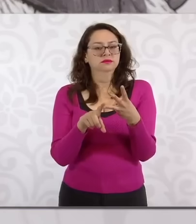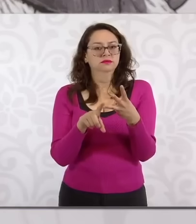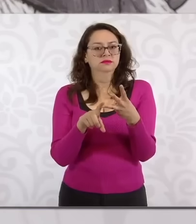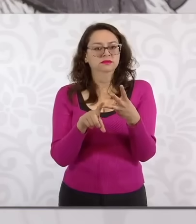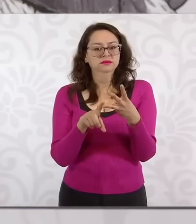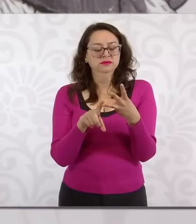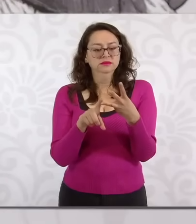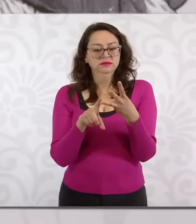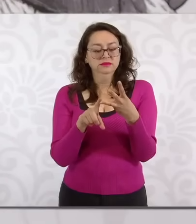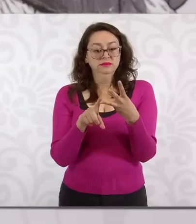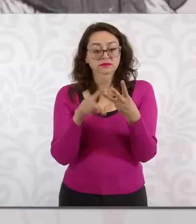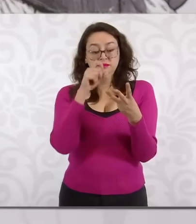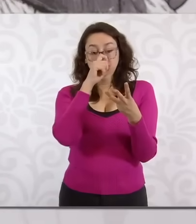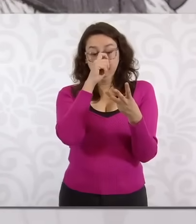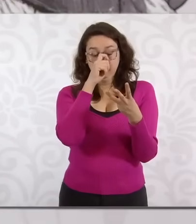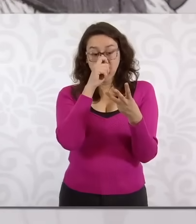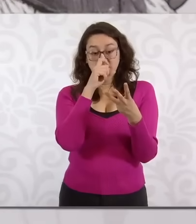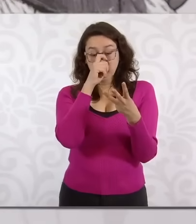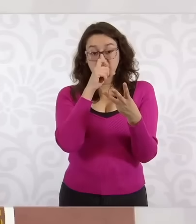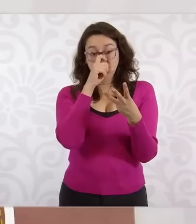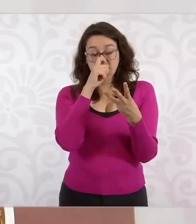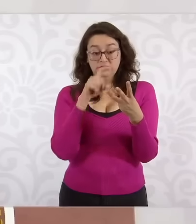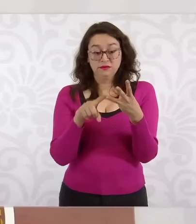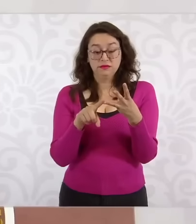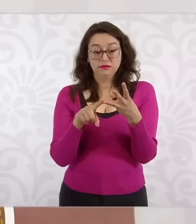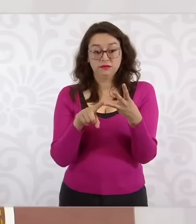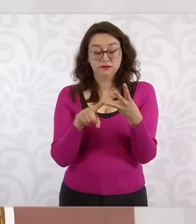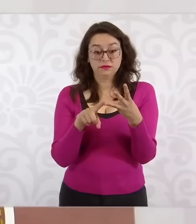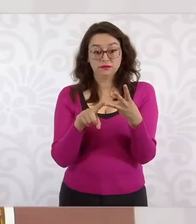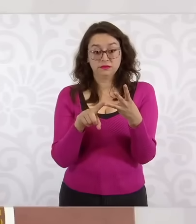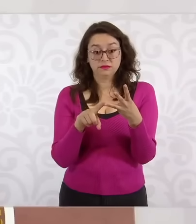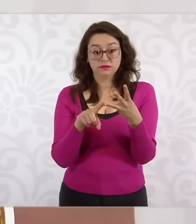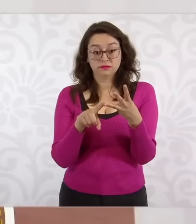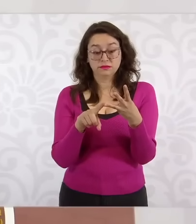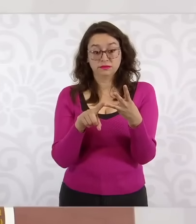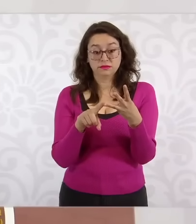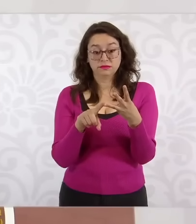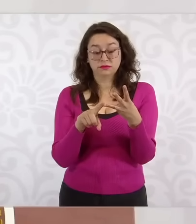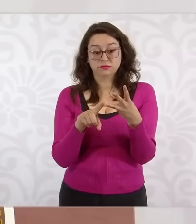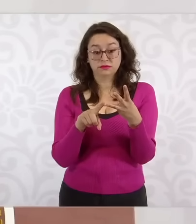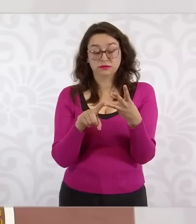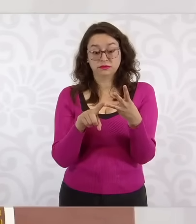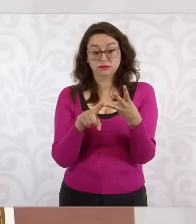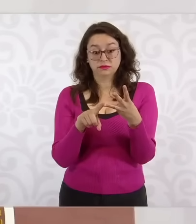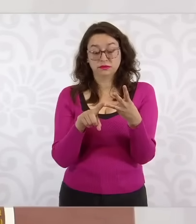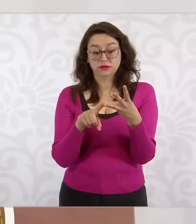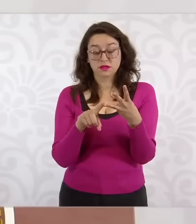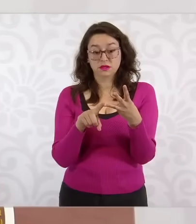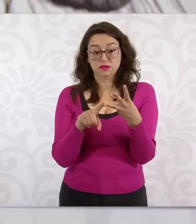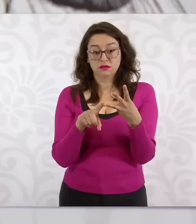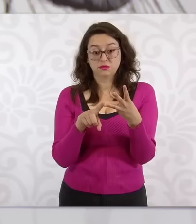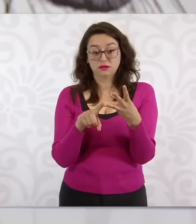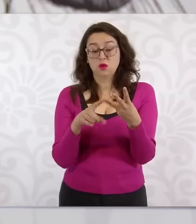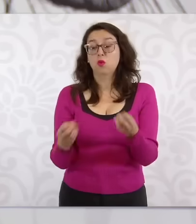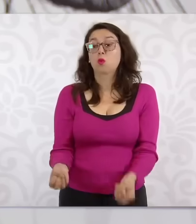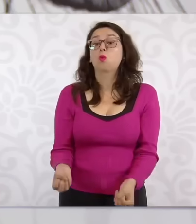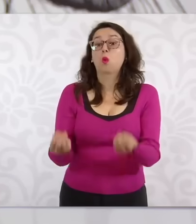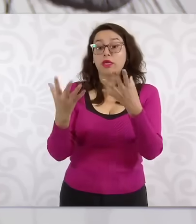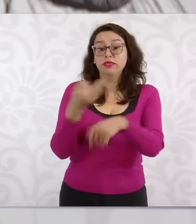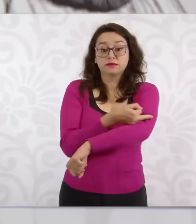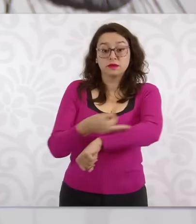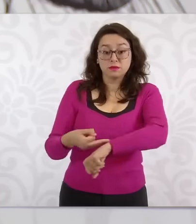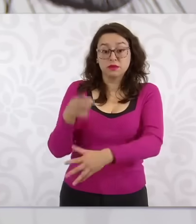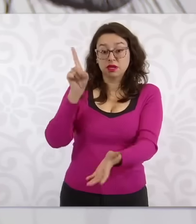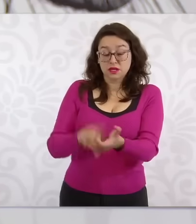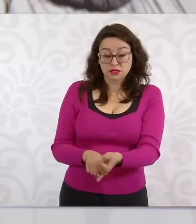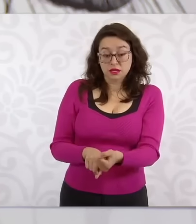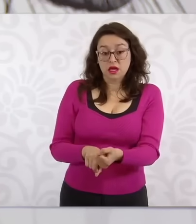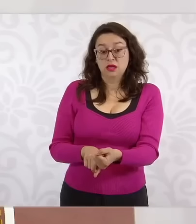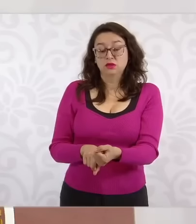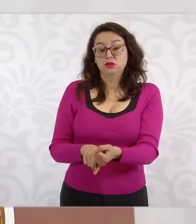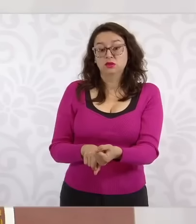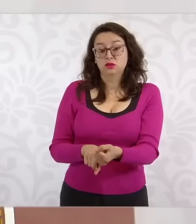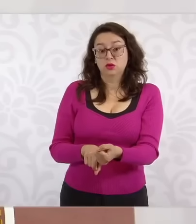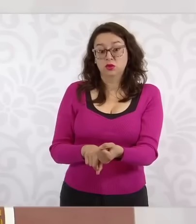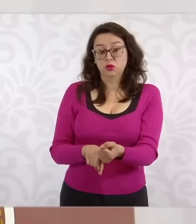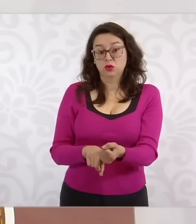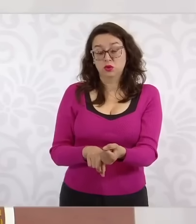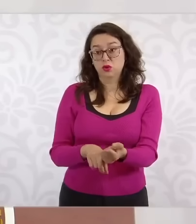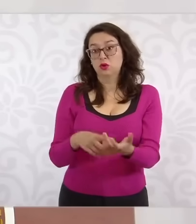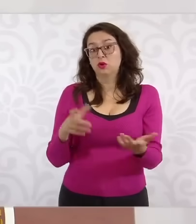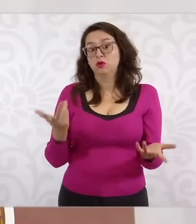con e número de familias, por ejemplo, eh que han sido detenidas por presuntos delincuentes.